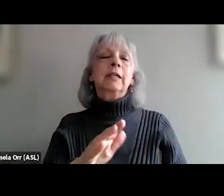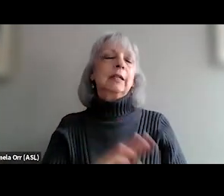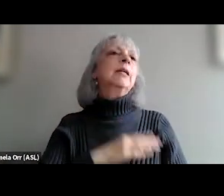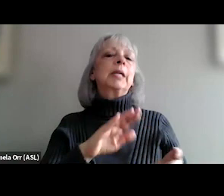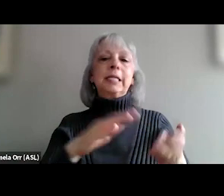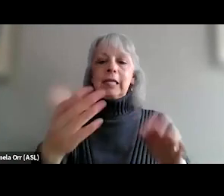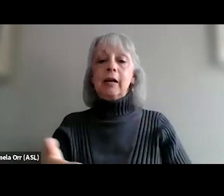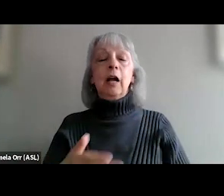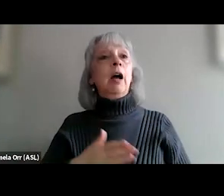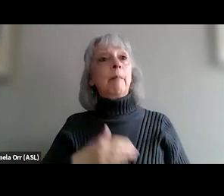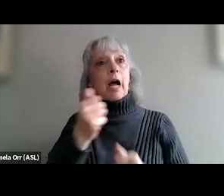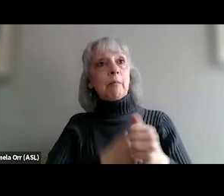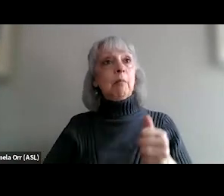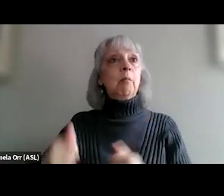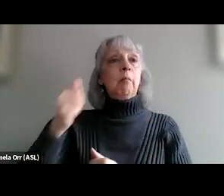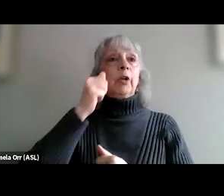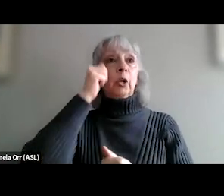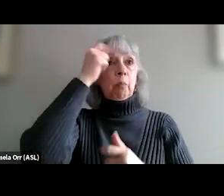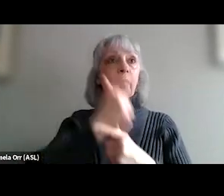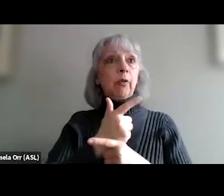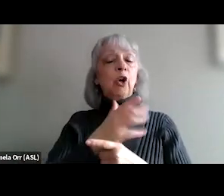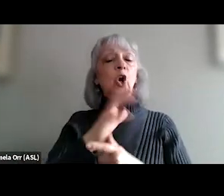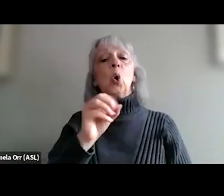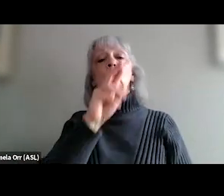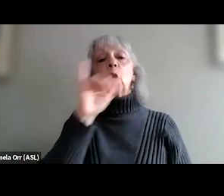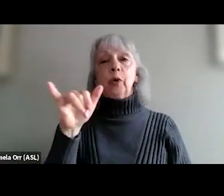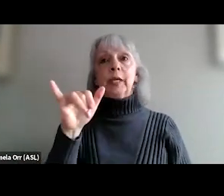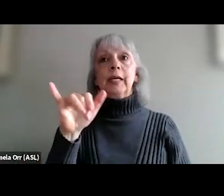murió de una sobredosis y era repartidor.